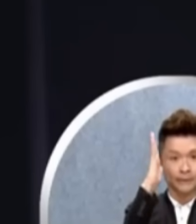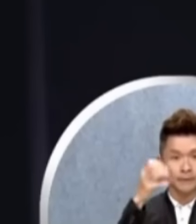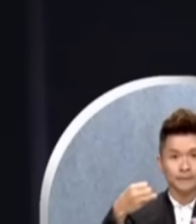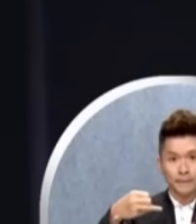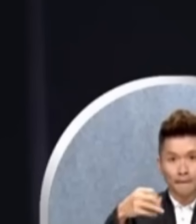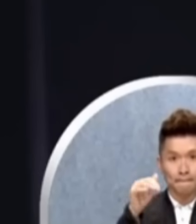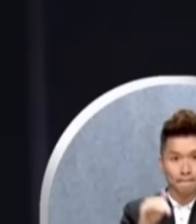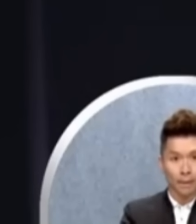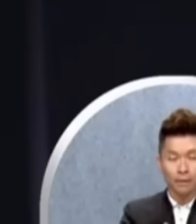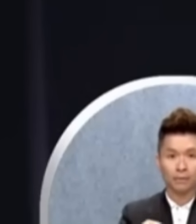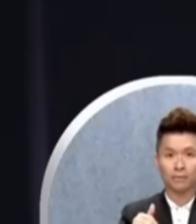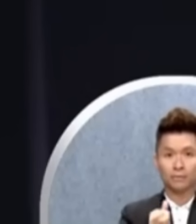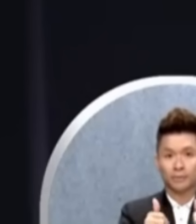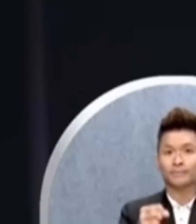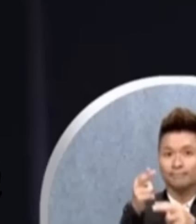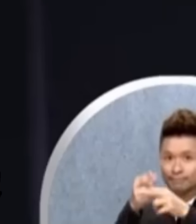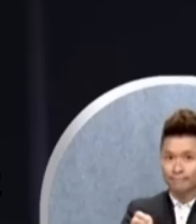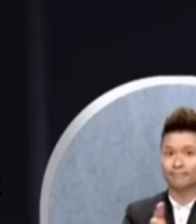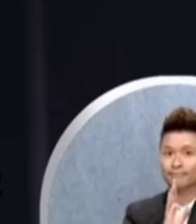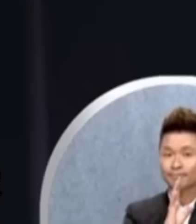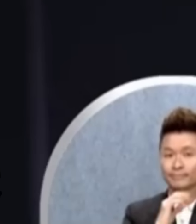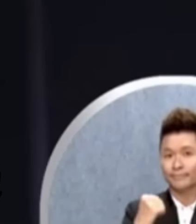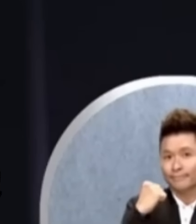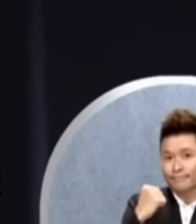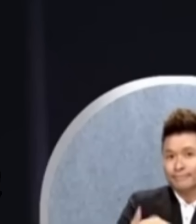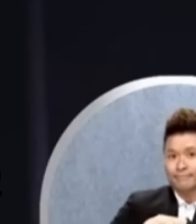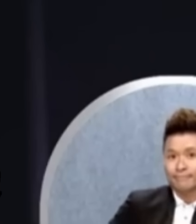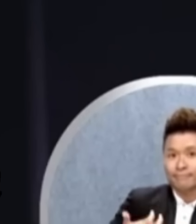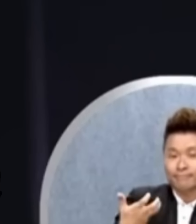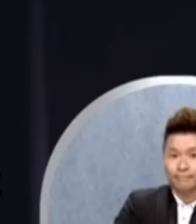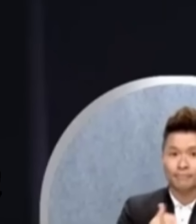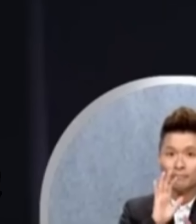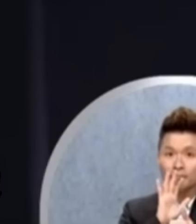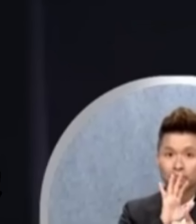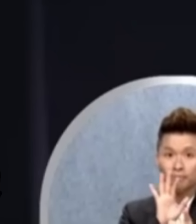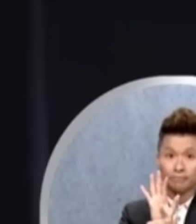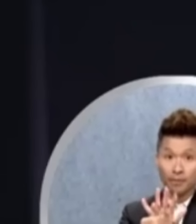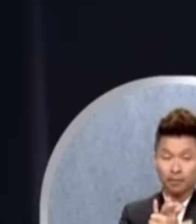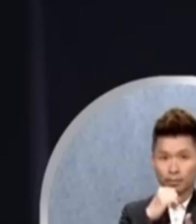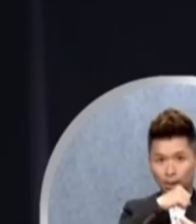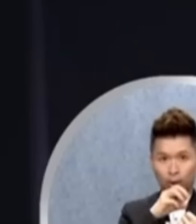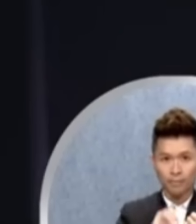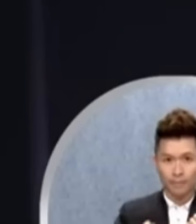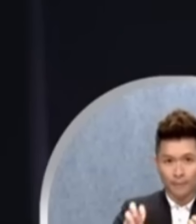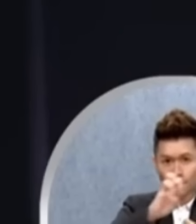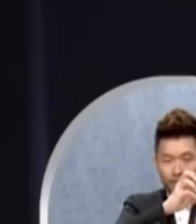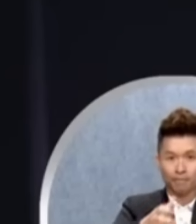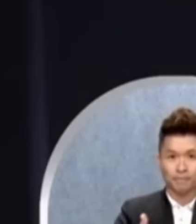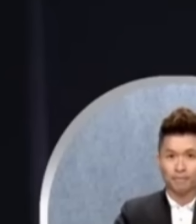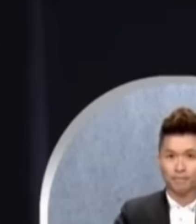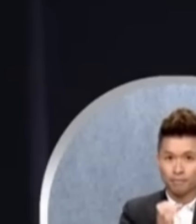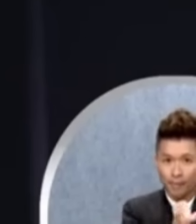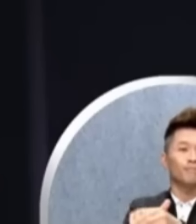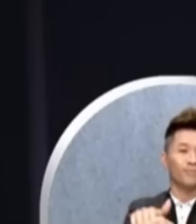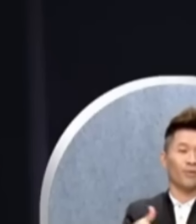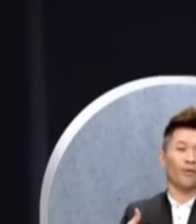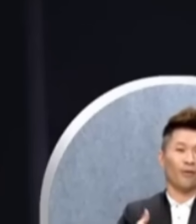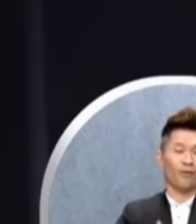讓人民幸福 一切的努力 為台澎金馬來建設 不想其他邪門外道 另外